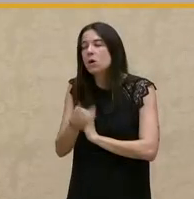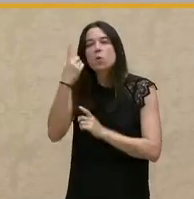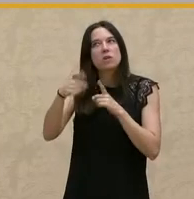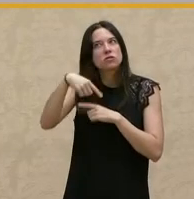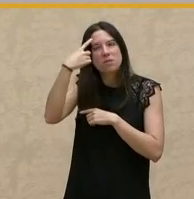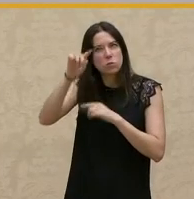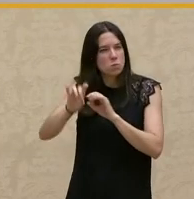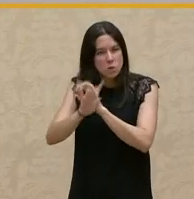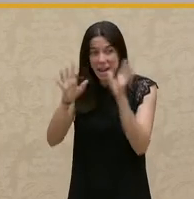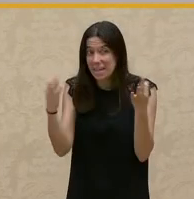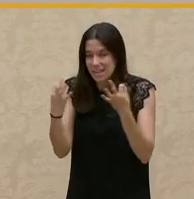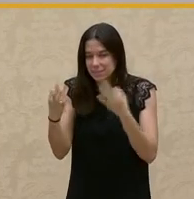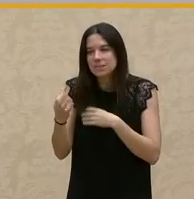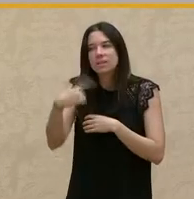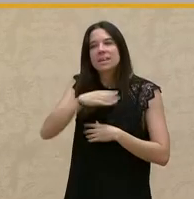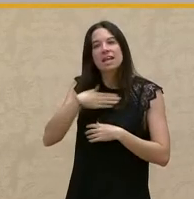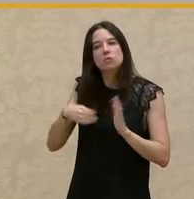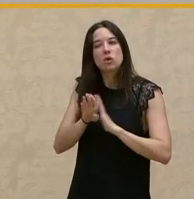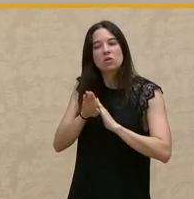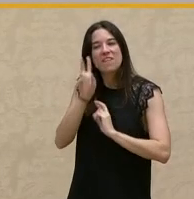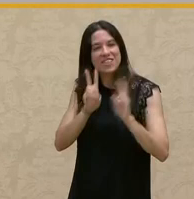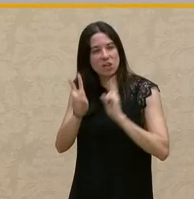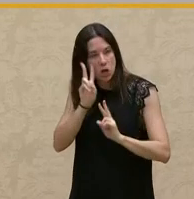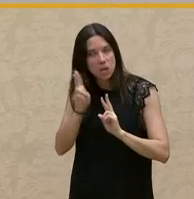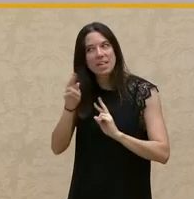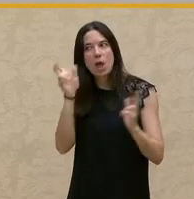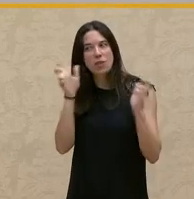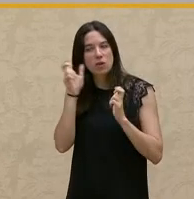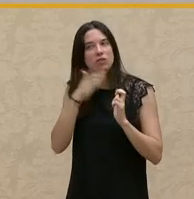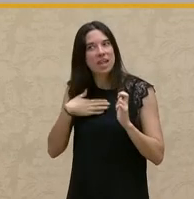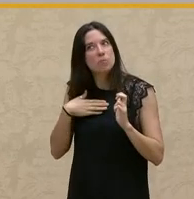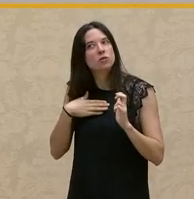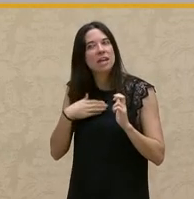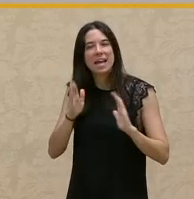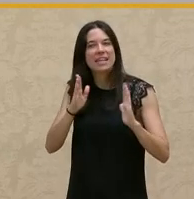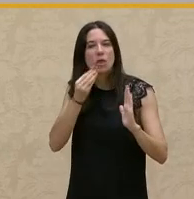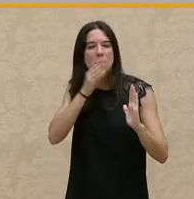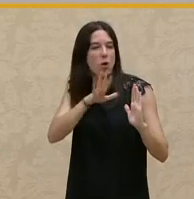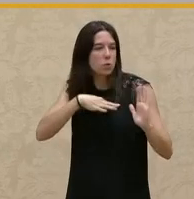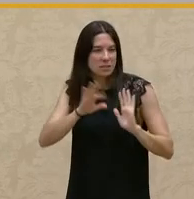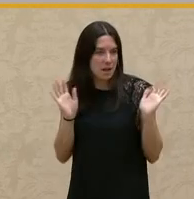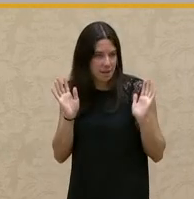que queremos mantener nuestra visión y nuestra audición en el mejor estado de forma. Queremos